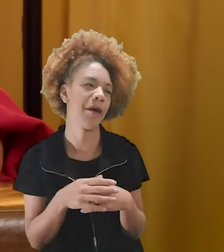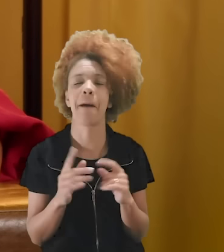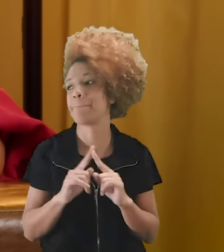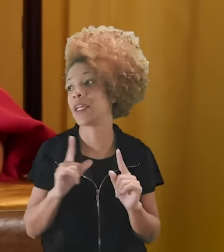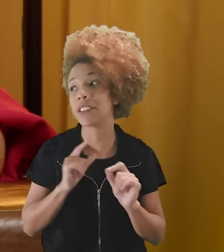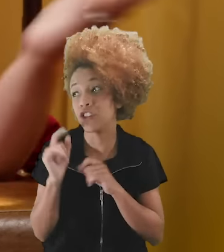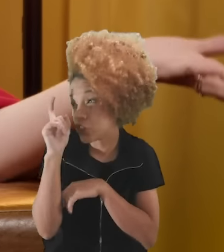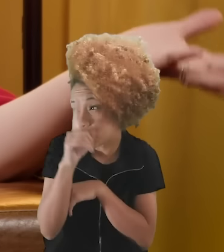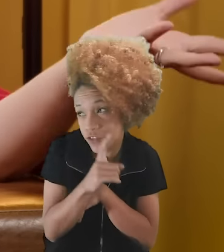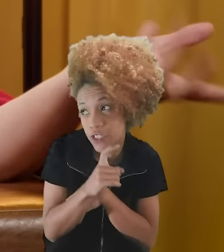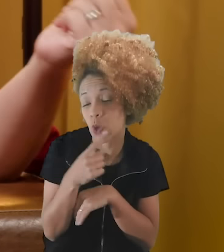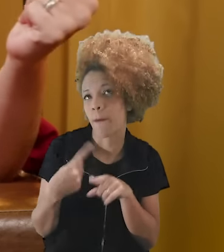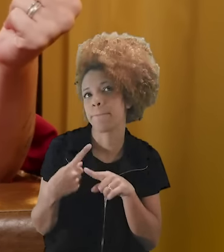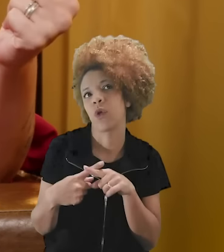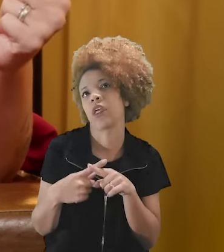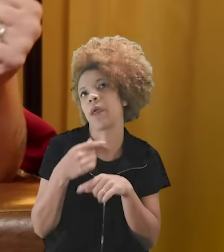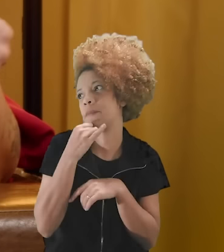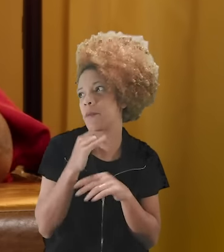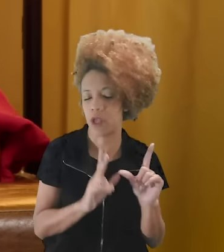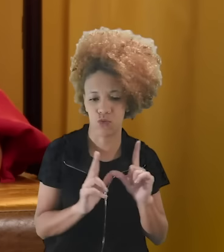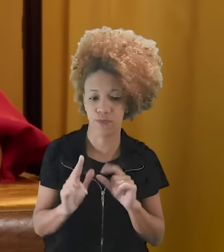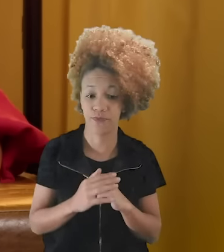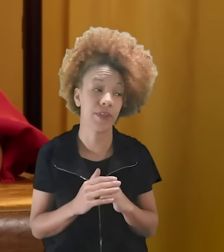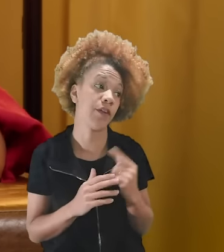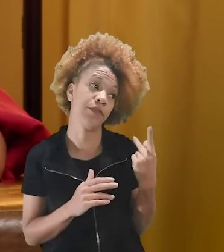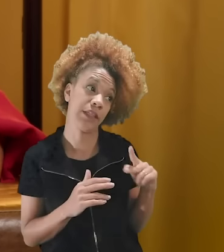tornou tornou muito difícil narração Porque a produção chegou e falou olha estão ouvindo tá